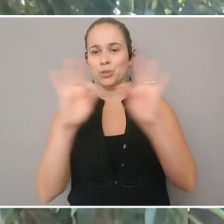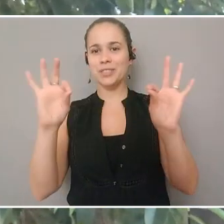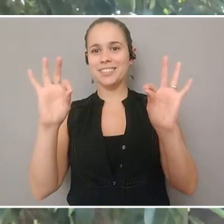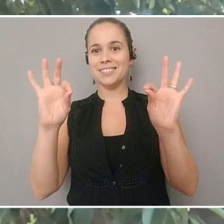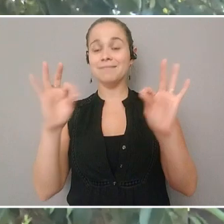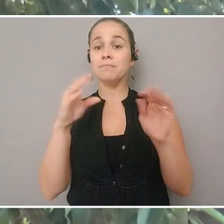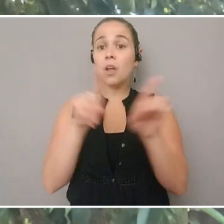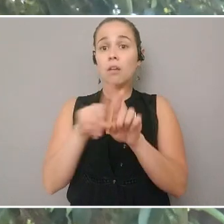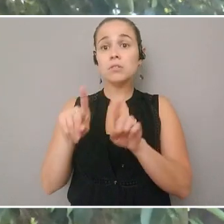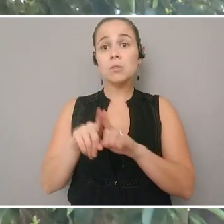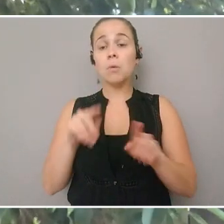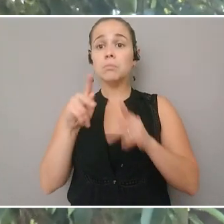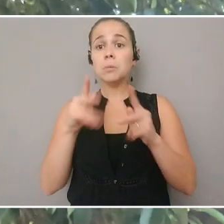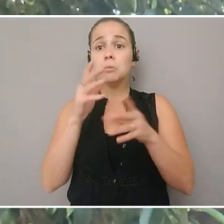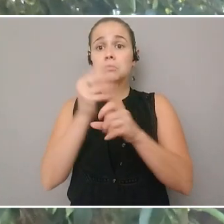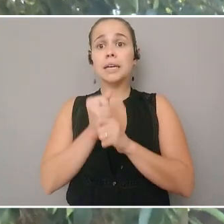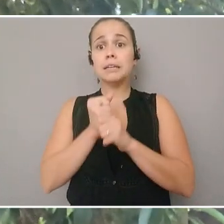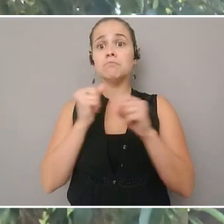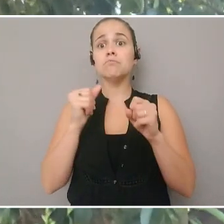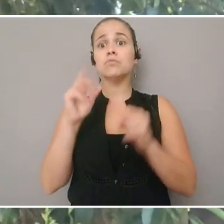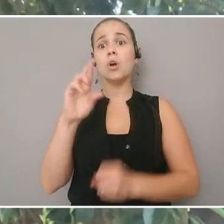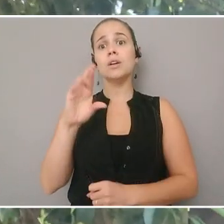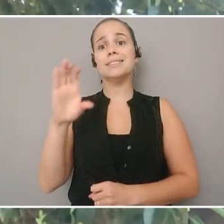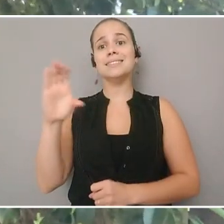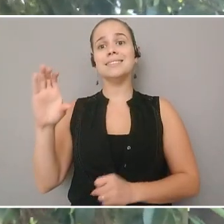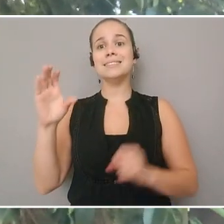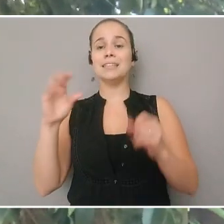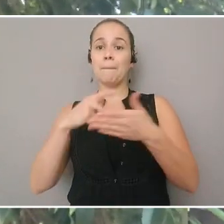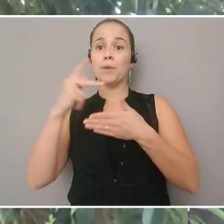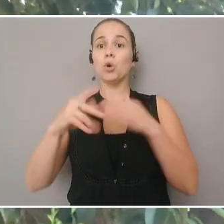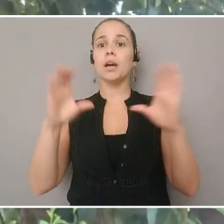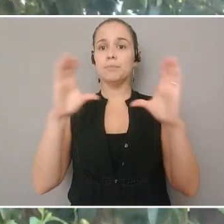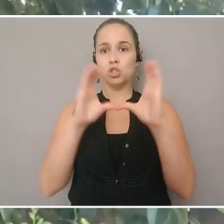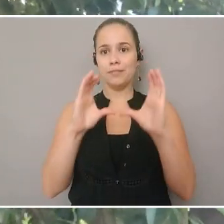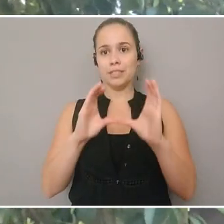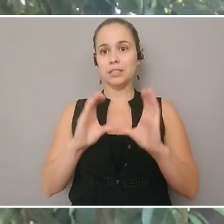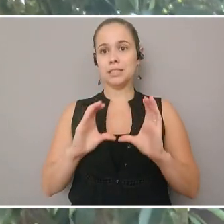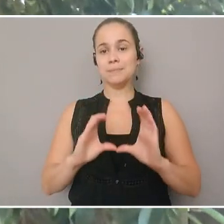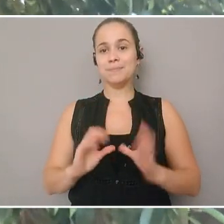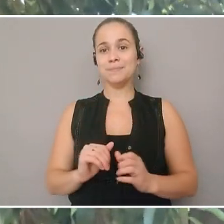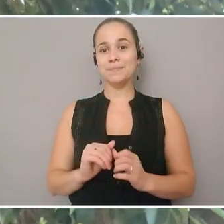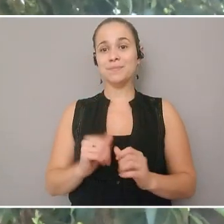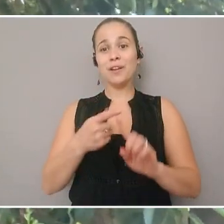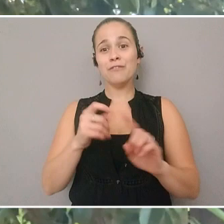beneficiarios del Riverside City College